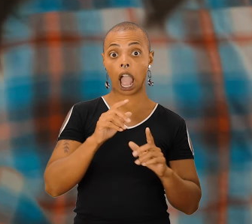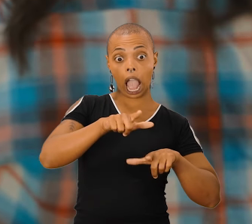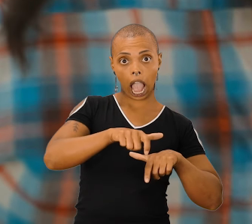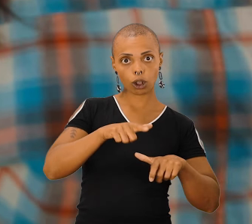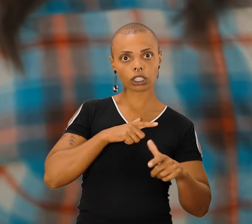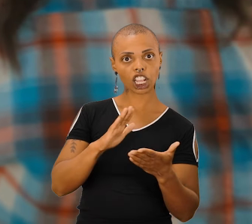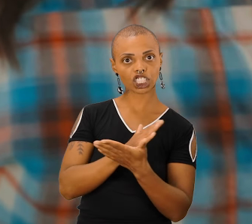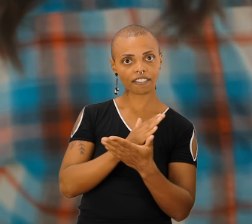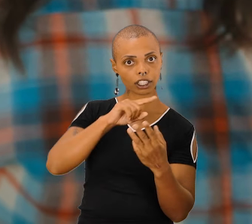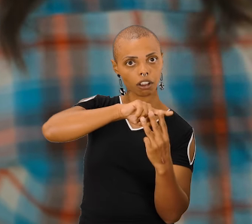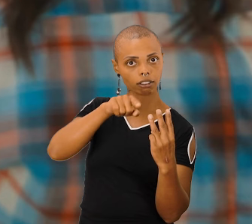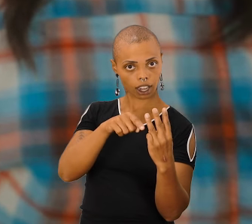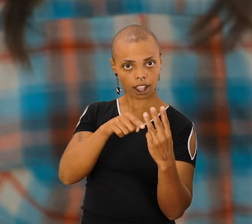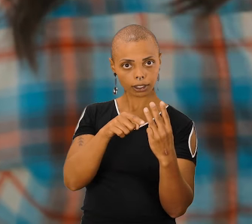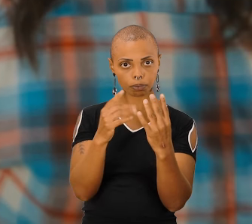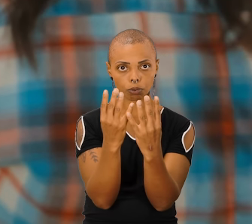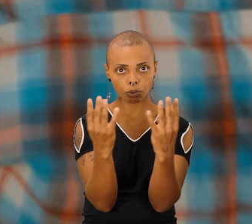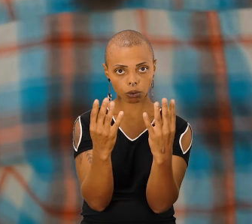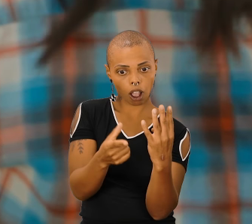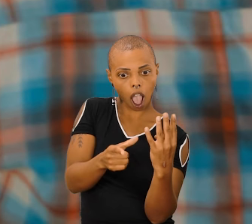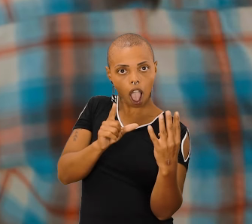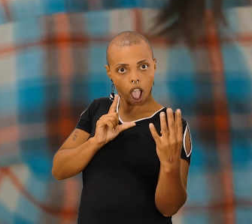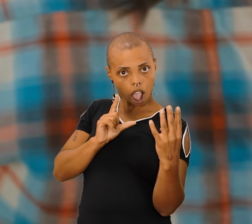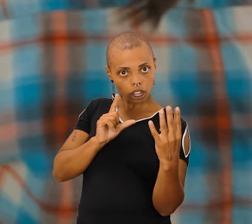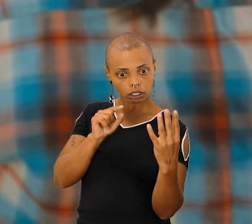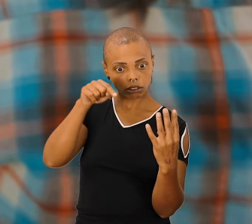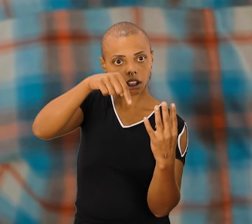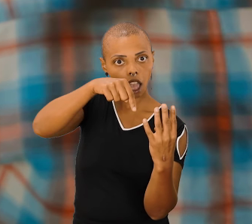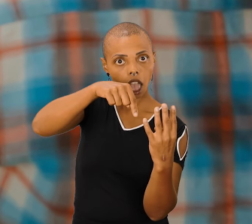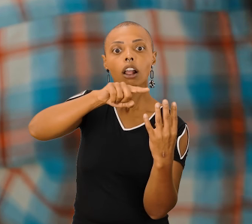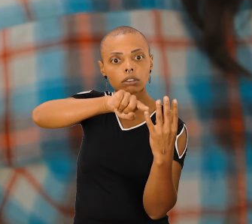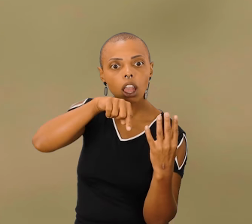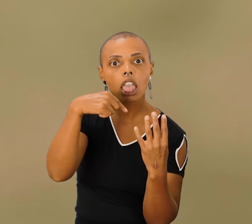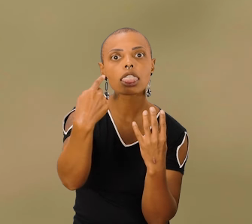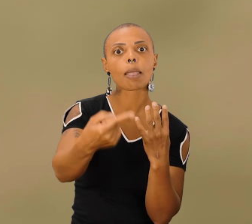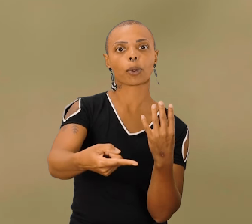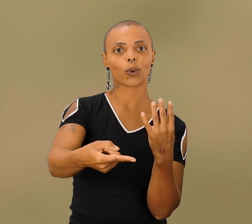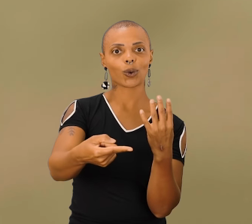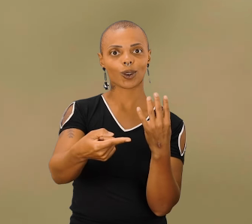o antes, o dentro e o depois da porteira. Vamos pensar na fazenda de vocês.